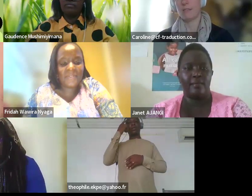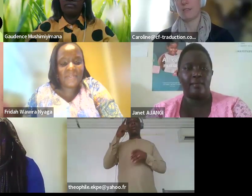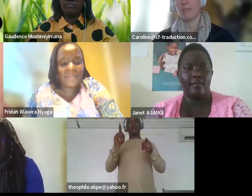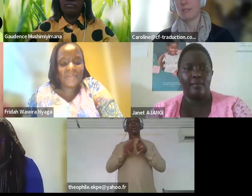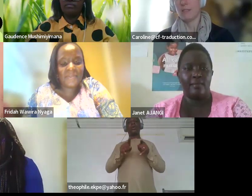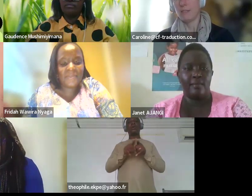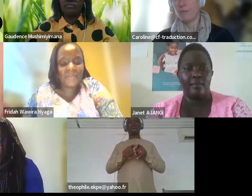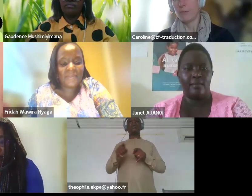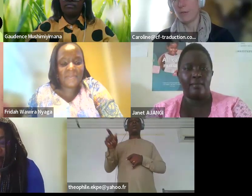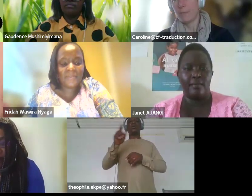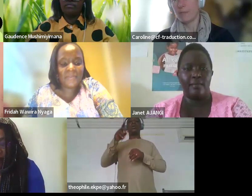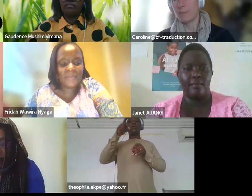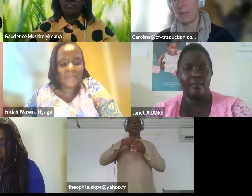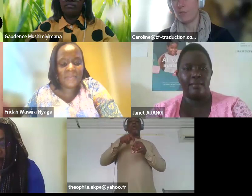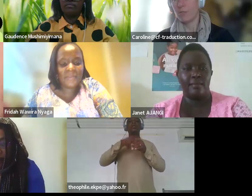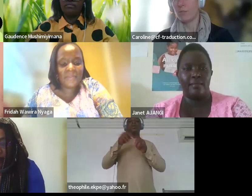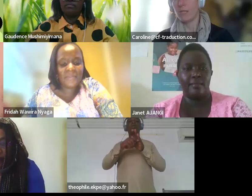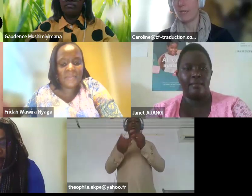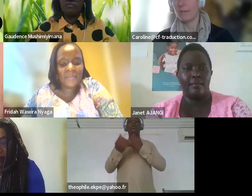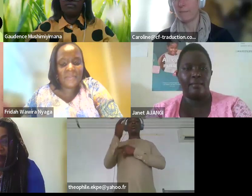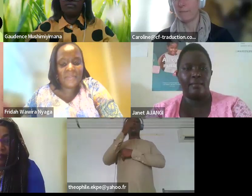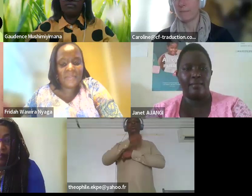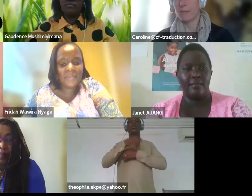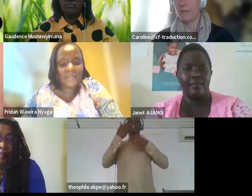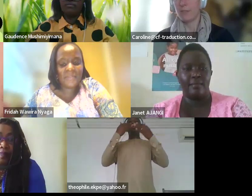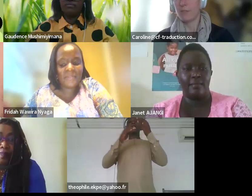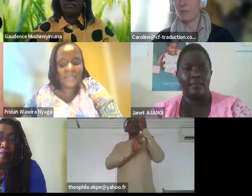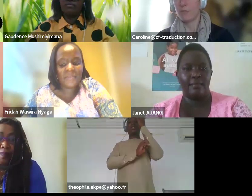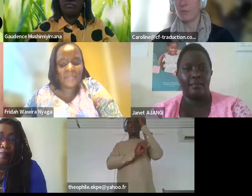participation aujourd'hui merci Théophile expp pour pour